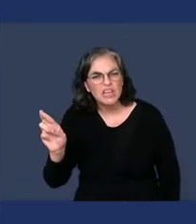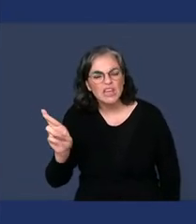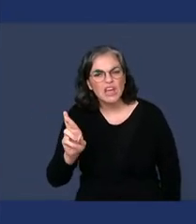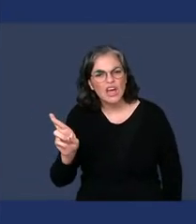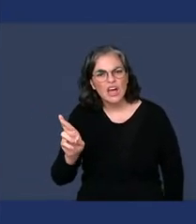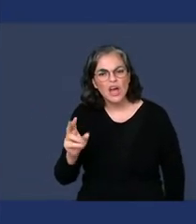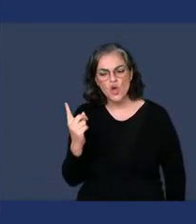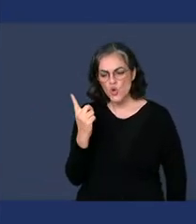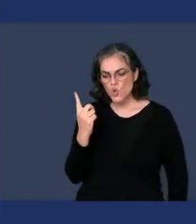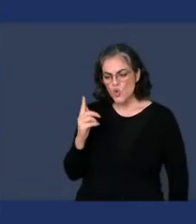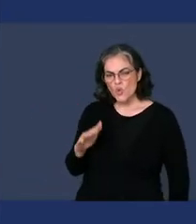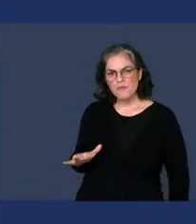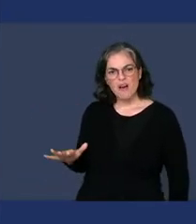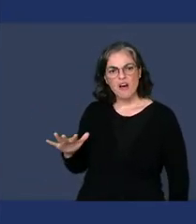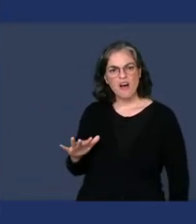SENDO COMETIDA AQUI PARA DESTINAR 7 MILHÕES DE REAIS